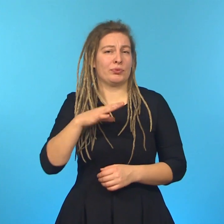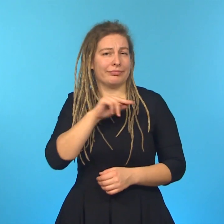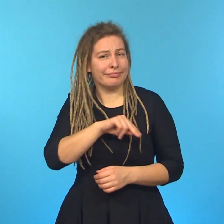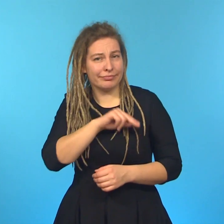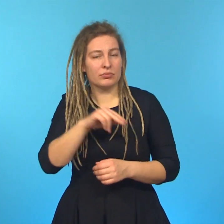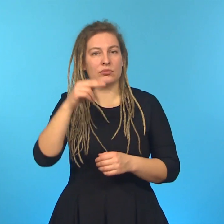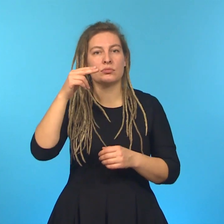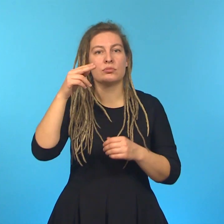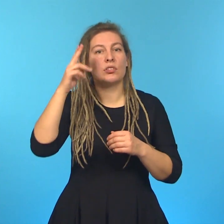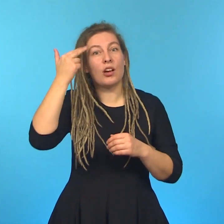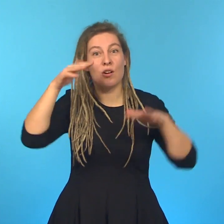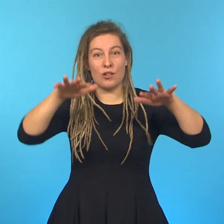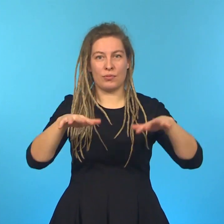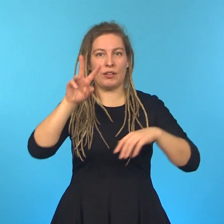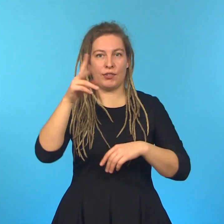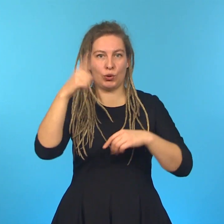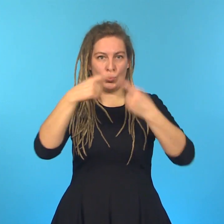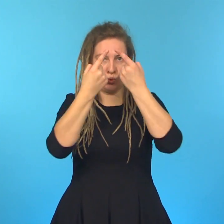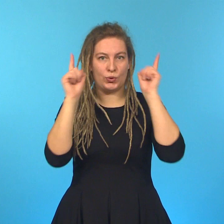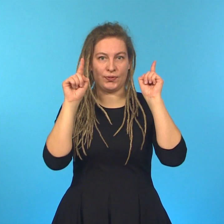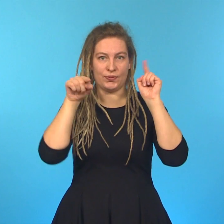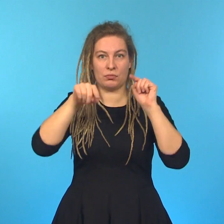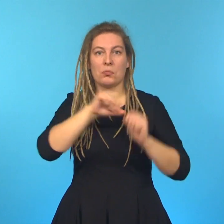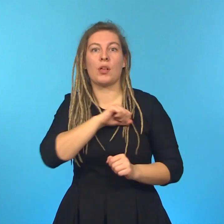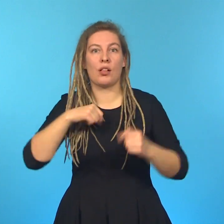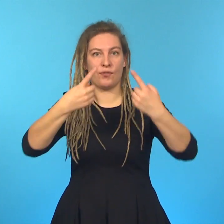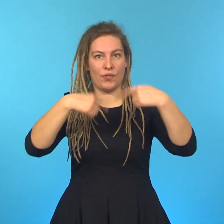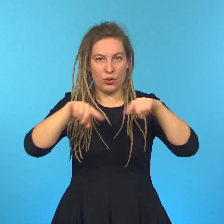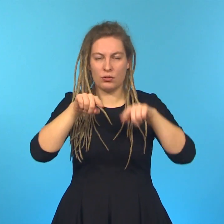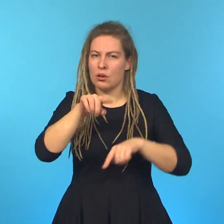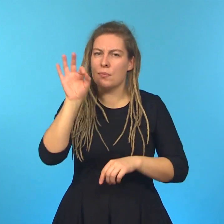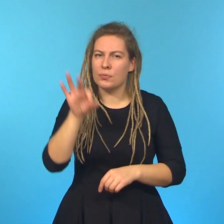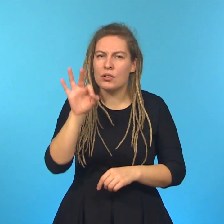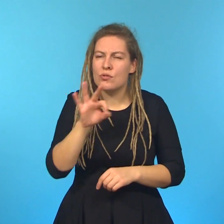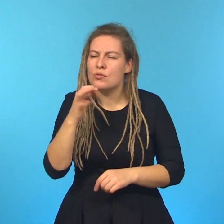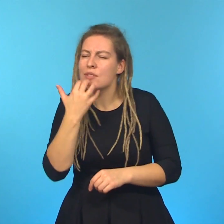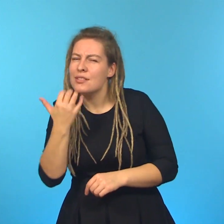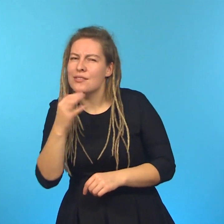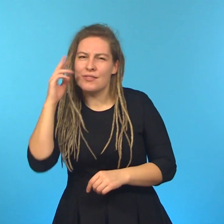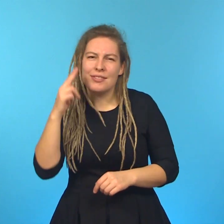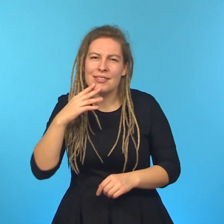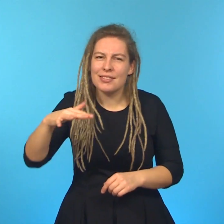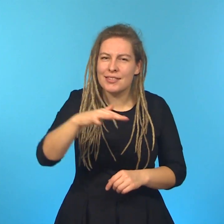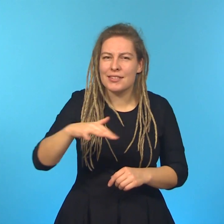dirbęs Kauno Vytauto Didžiojo universiteto Medicinos fakultete ir nuolat domėjęsis kurčiųjų padėtimi.